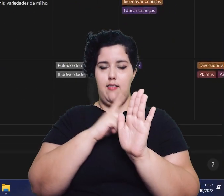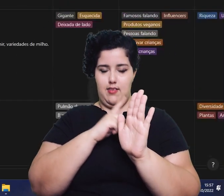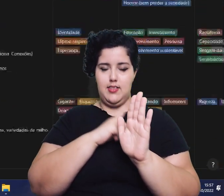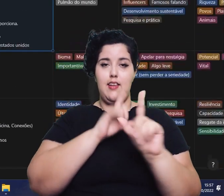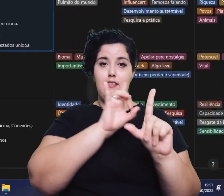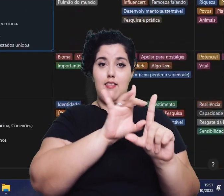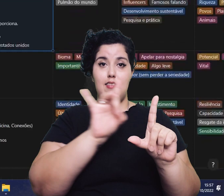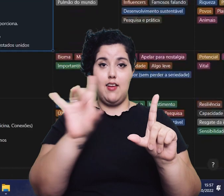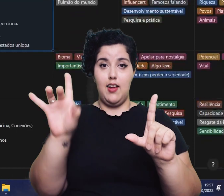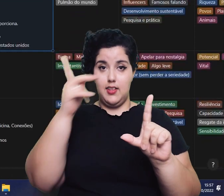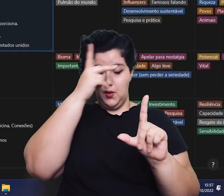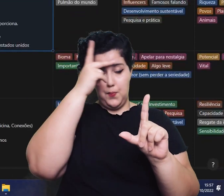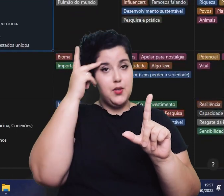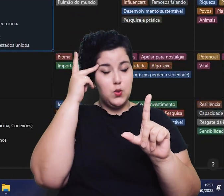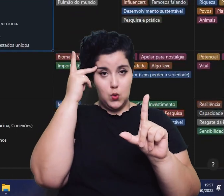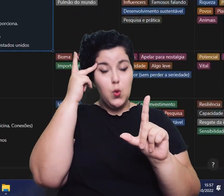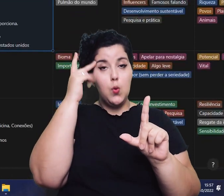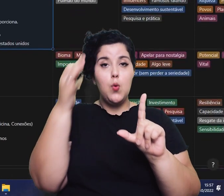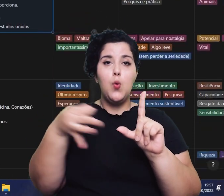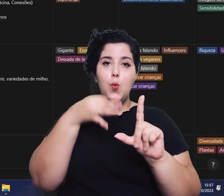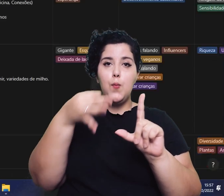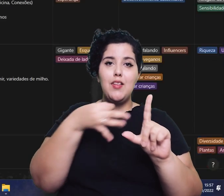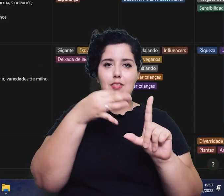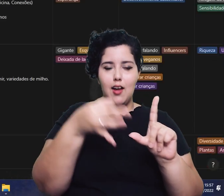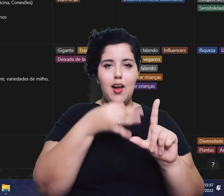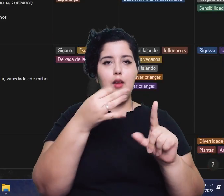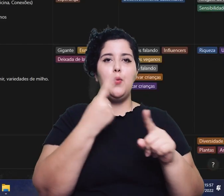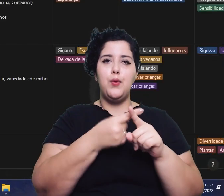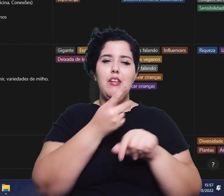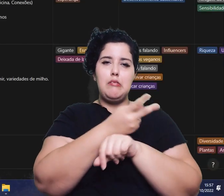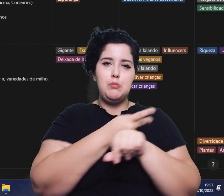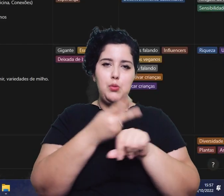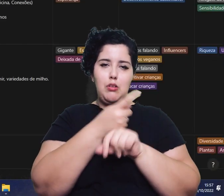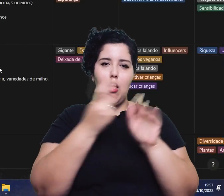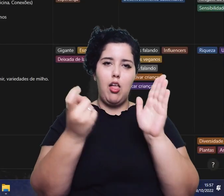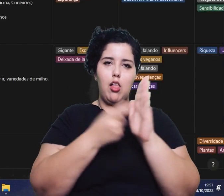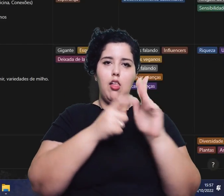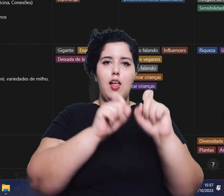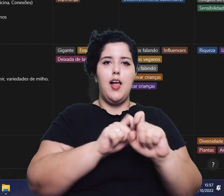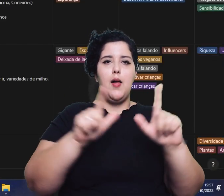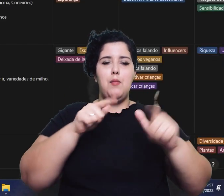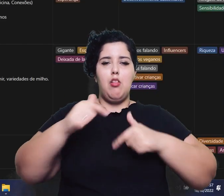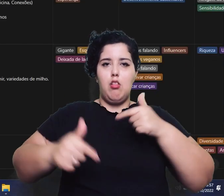o que cada uma das pessoas que eu entrevistei colocou, do que eu ter que entrar cada vez e ver, enfim. Então, pra